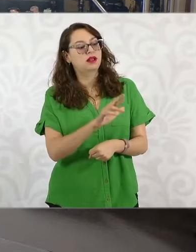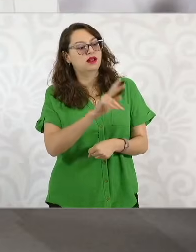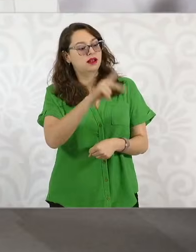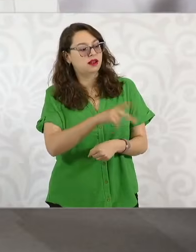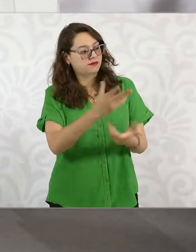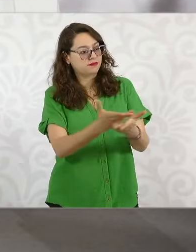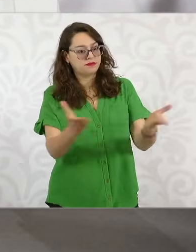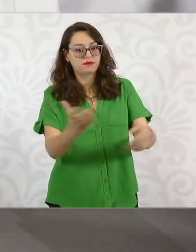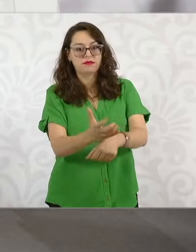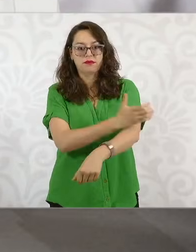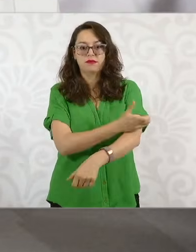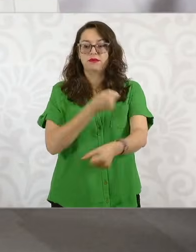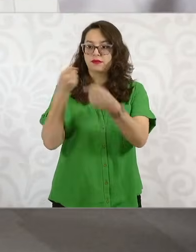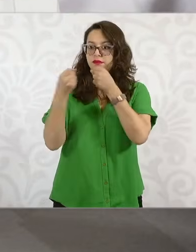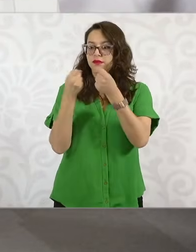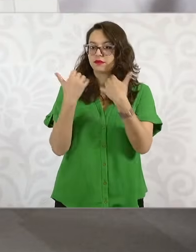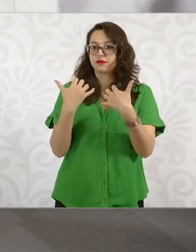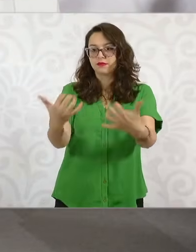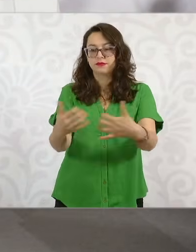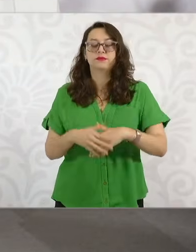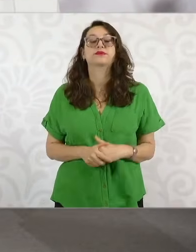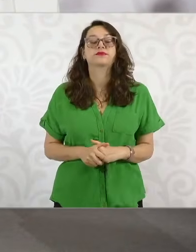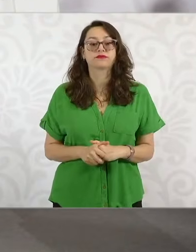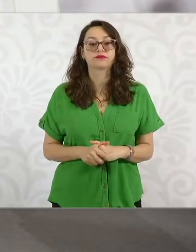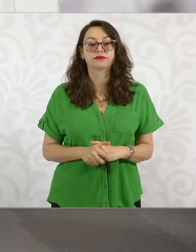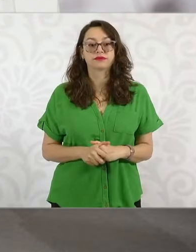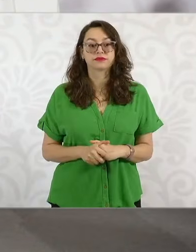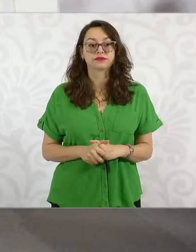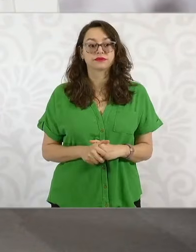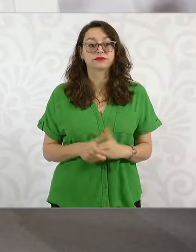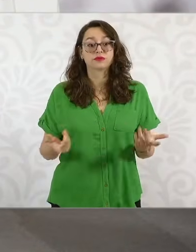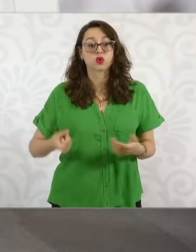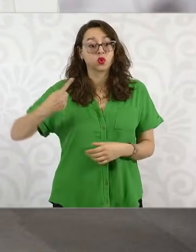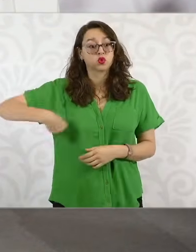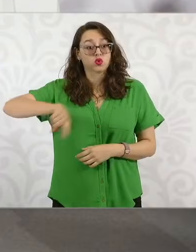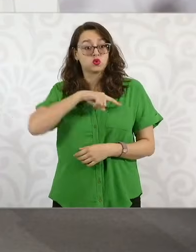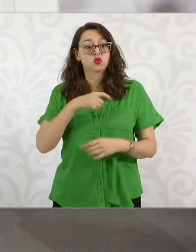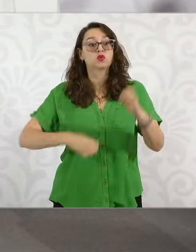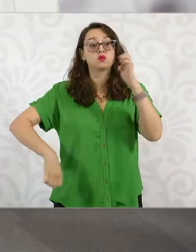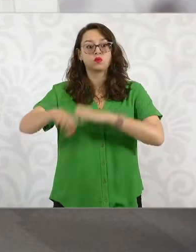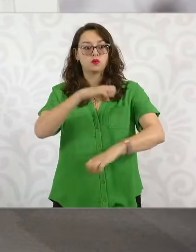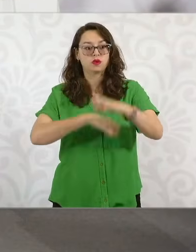medios de comunicación que nos acompañan. Bristol Myers Squip es una empresa biofarmacéutica global